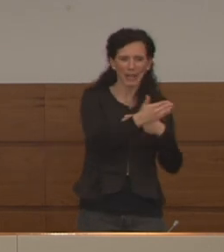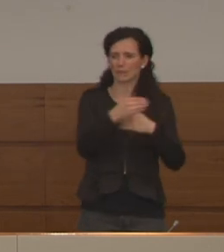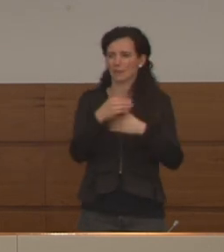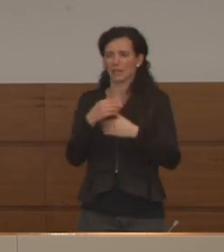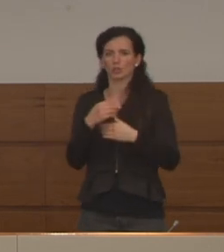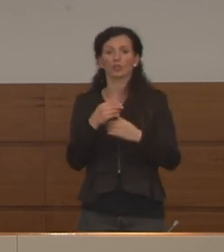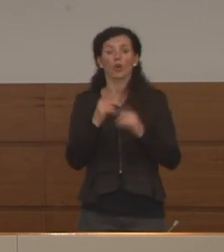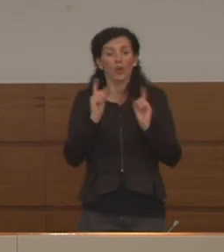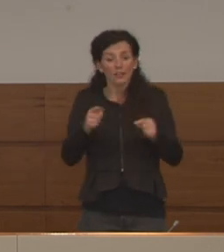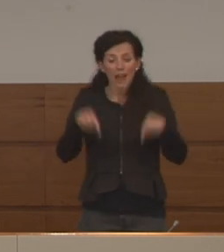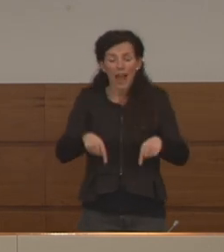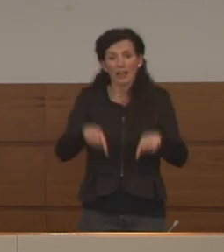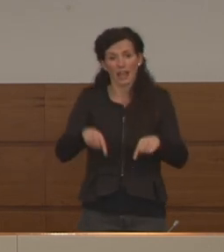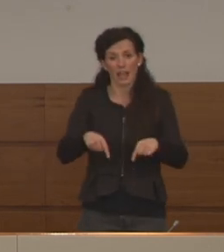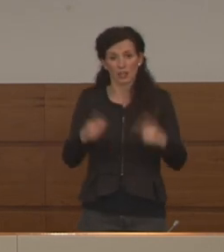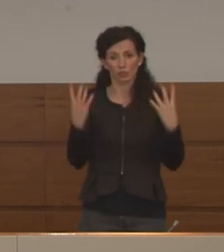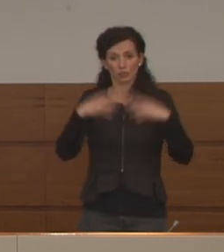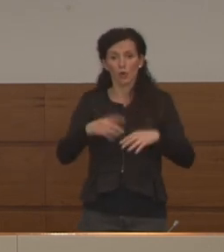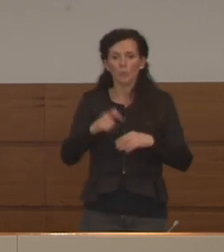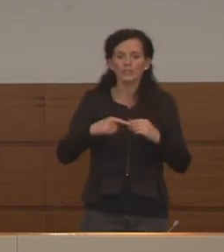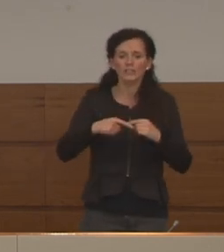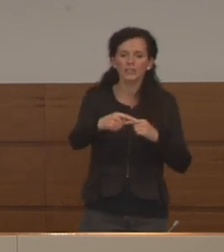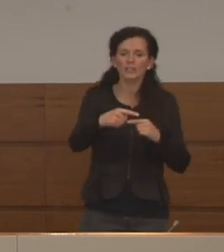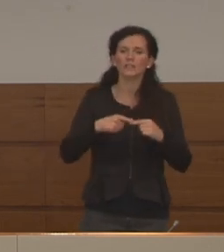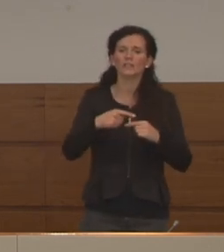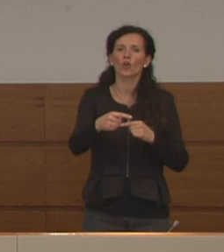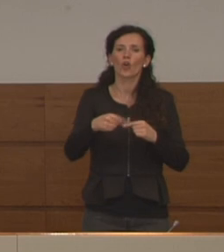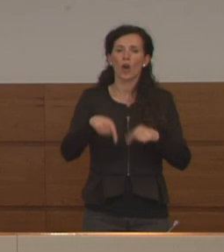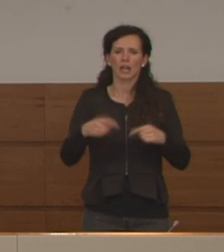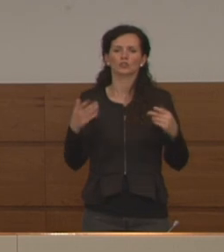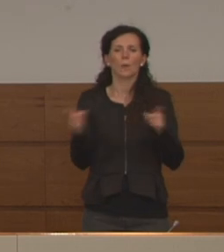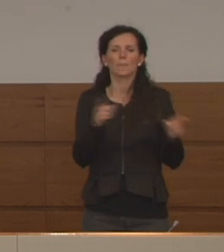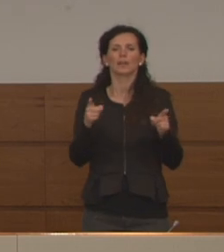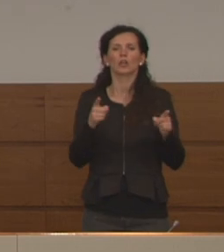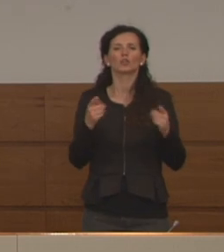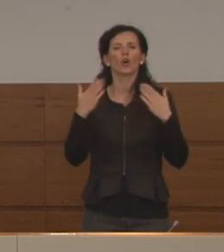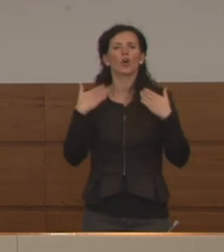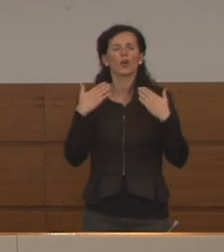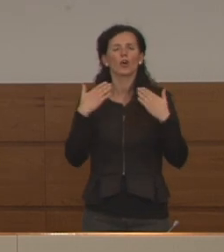influenzale, ma ci arriveremo verso settembre ottobre, con la possibilità di